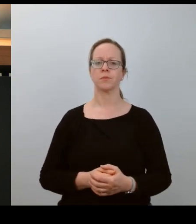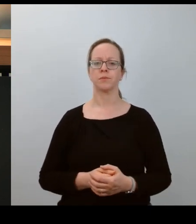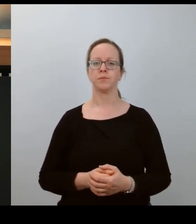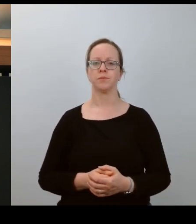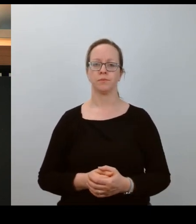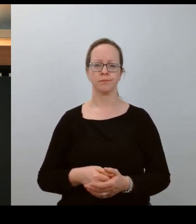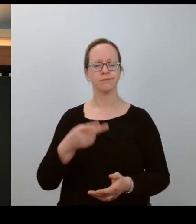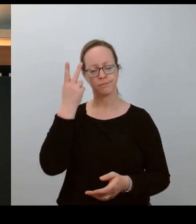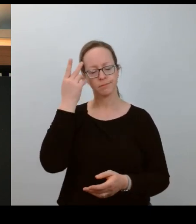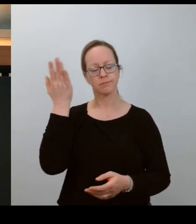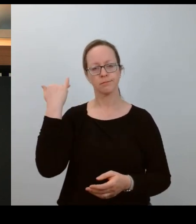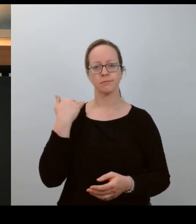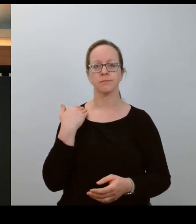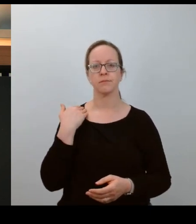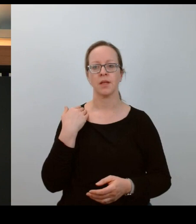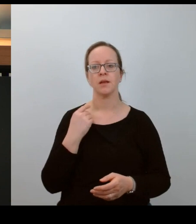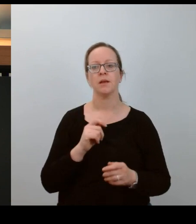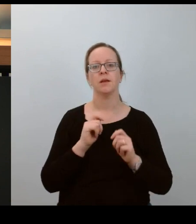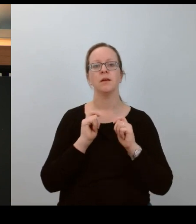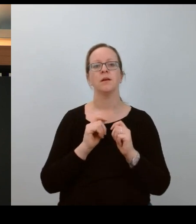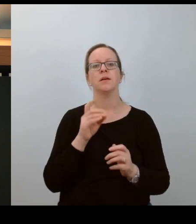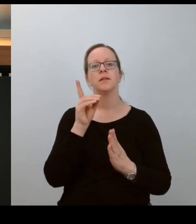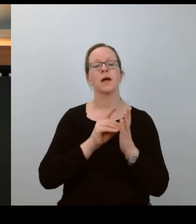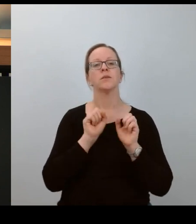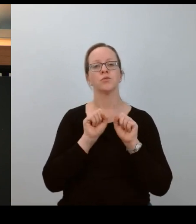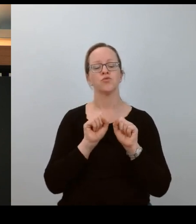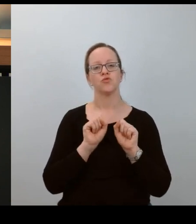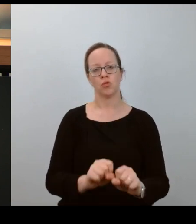Selbst in dieser Nachspielzeit haben Sie es allerdings nicht hinbekommen.